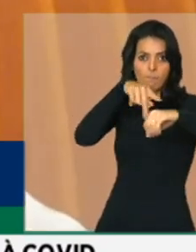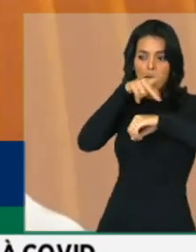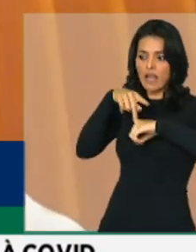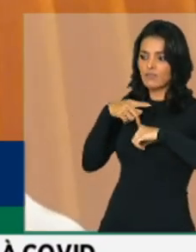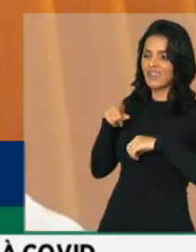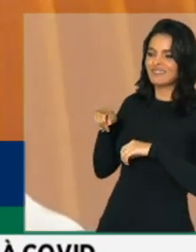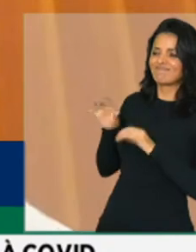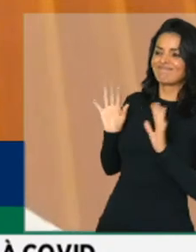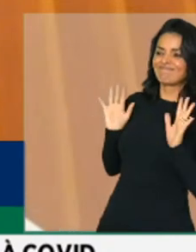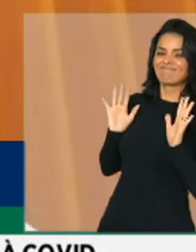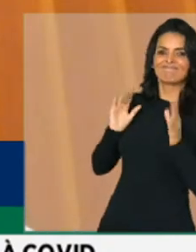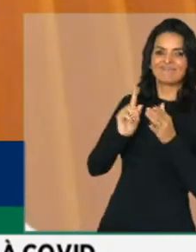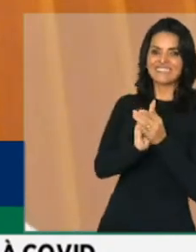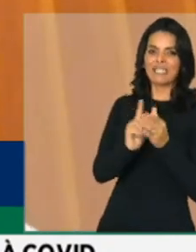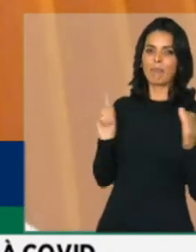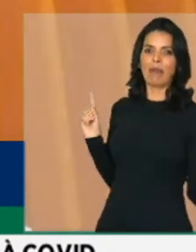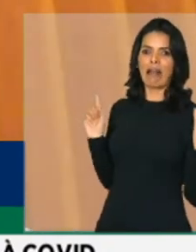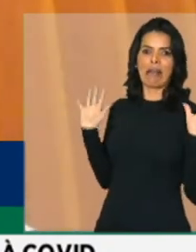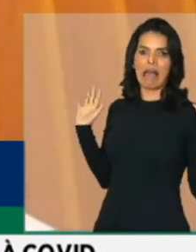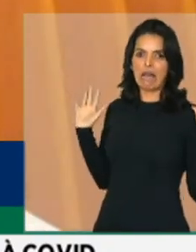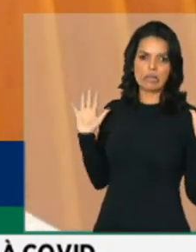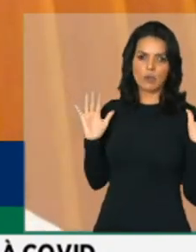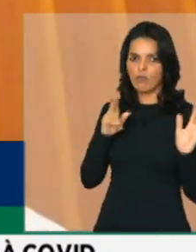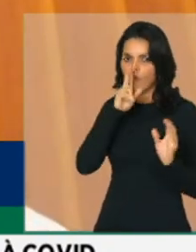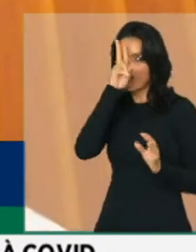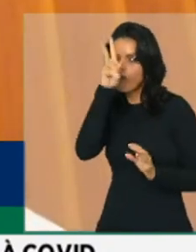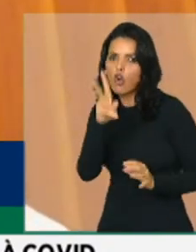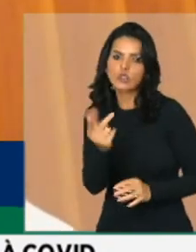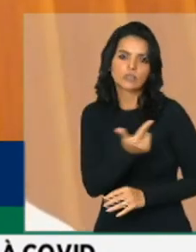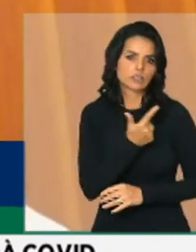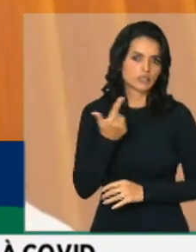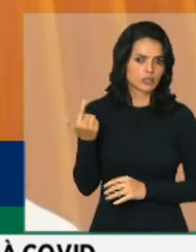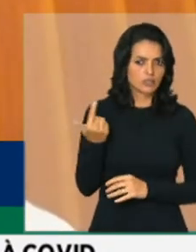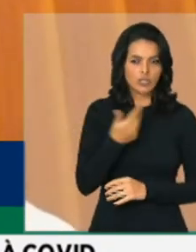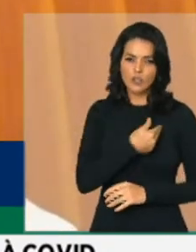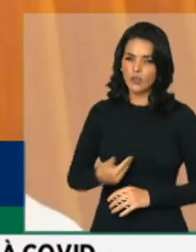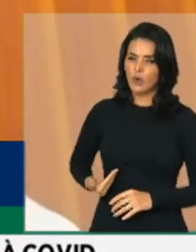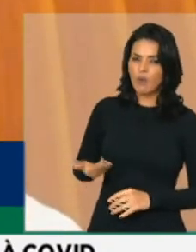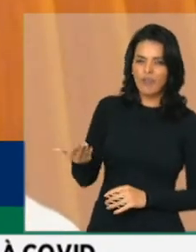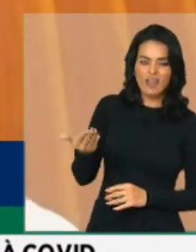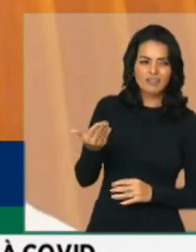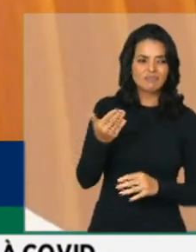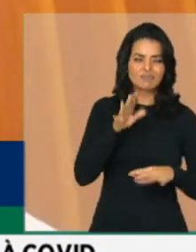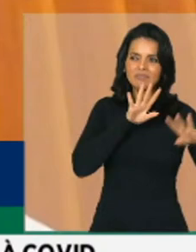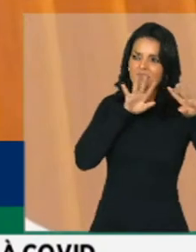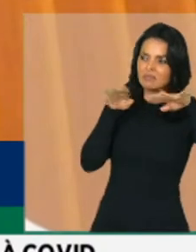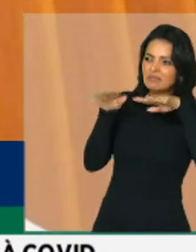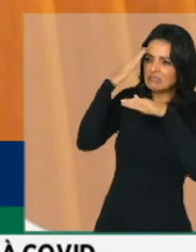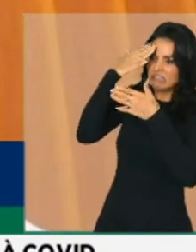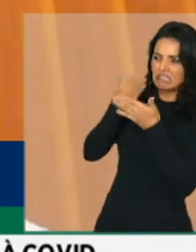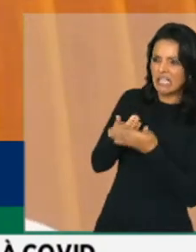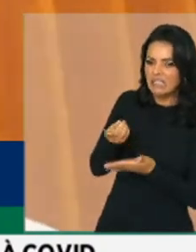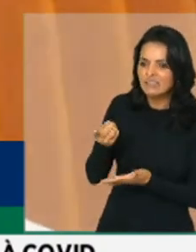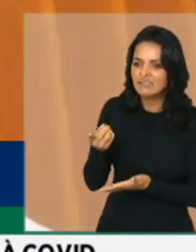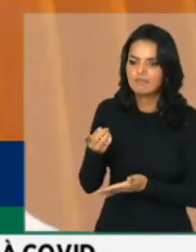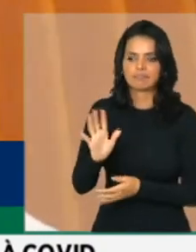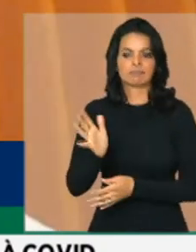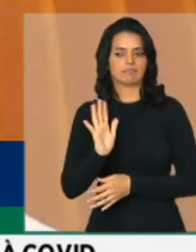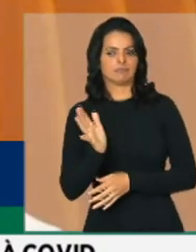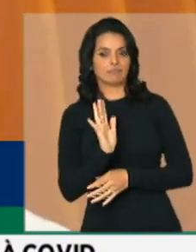CADA DIA. AS PESSOAS NÃO QUEREM MAIS O GOVERNO BOLSONARO. E ME DESCULPEM AQUELES QUE AINDA TÊM ALGUMA DÚVIDA, NÓS PRECISAMOS ENCAMINHAR O IMPEACHMENT DE